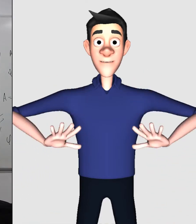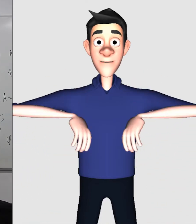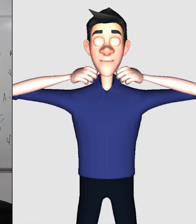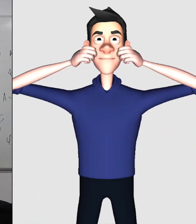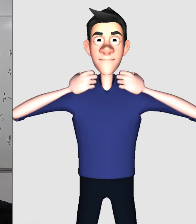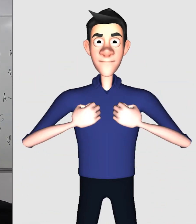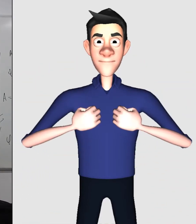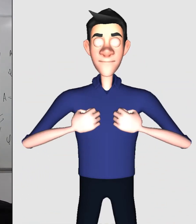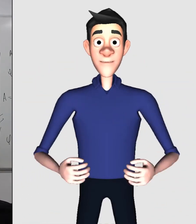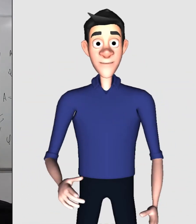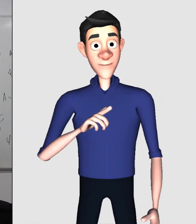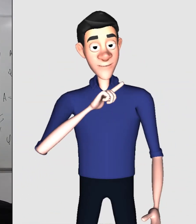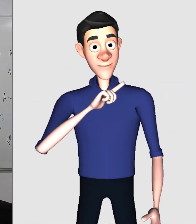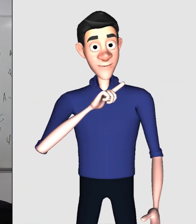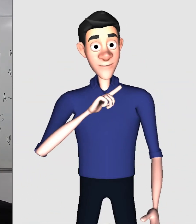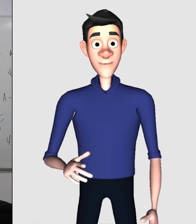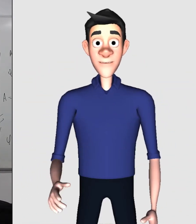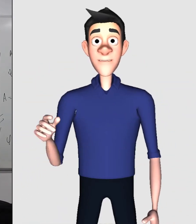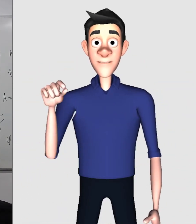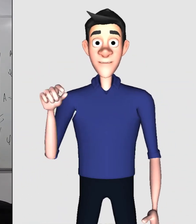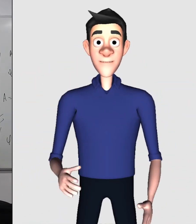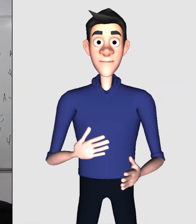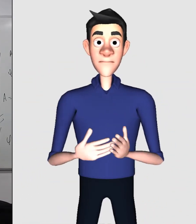Simplificando isto: